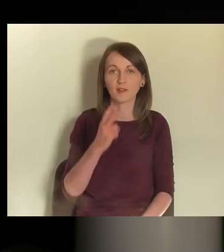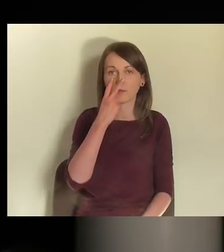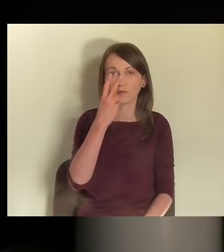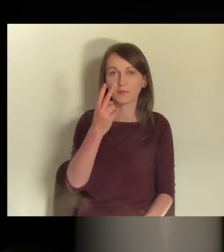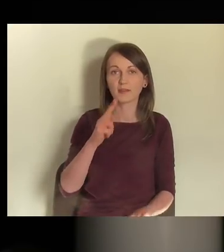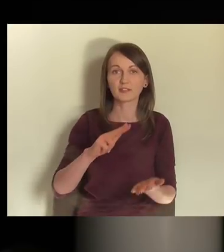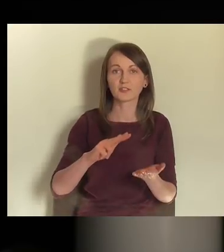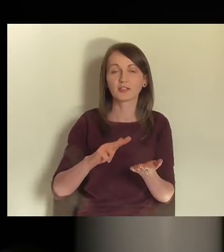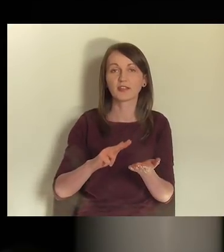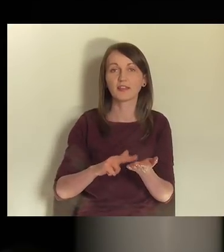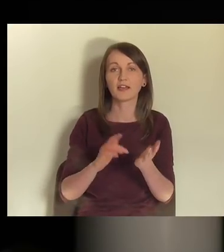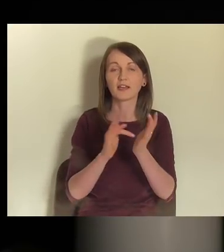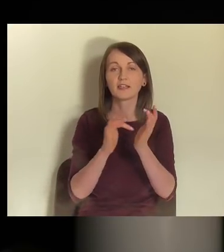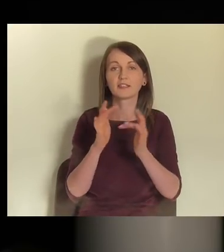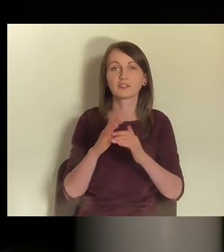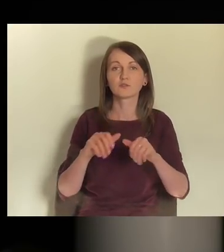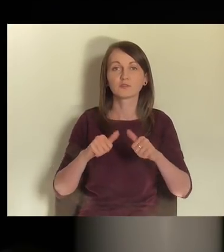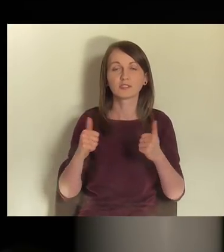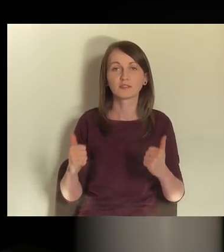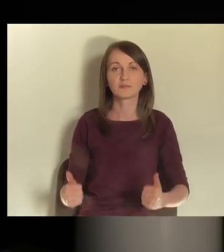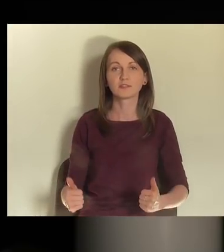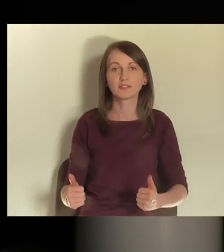Popatrz na Jego postawę.